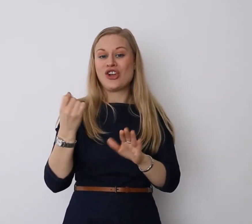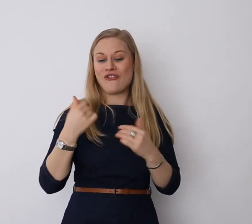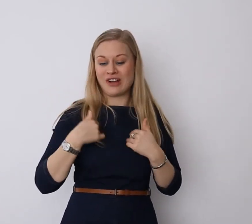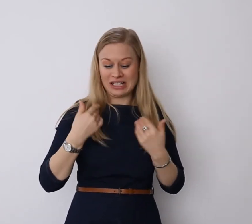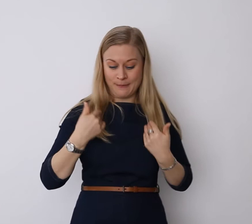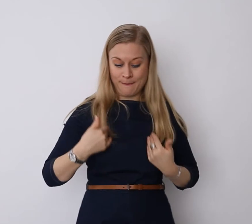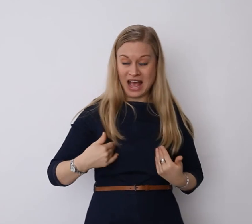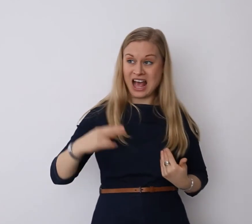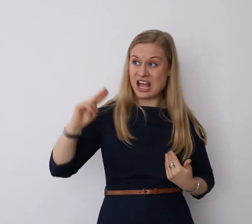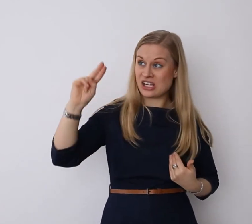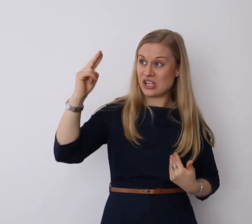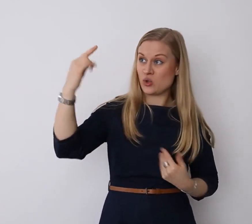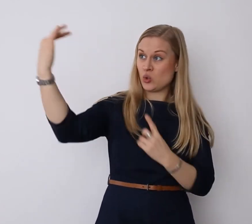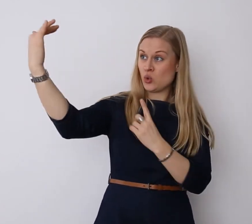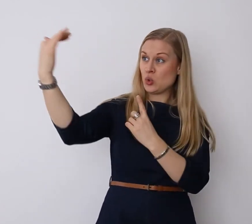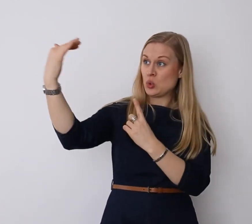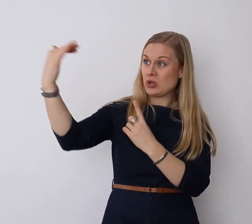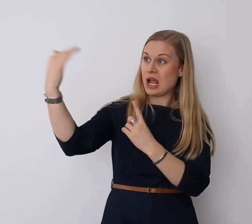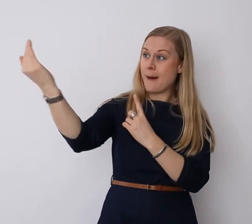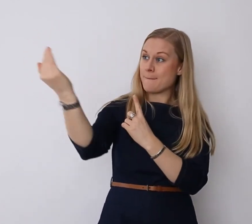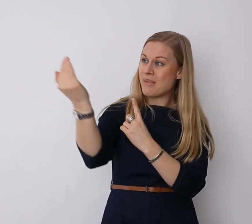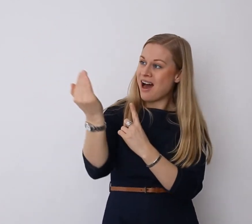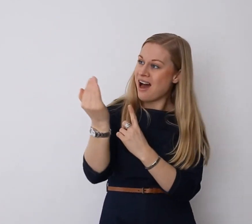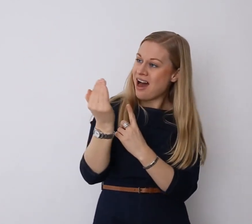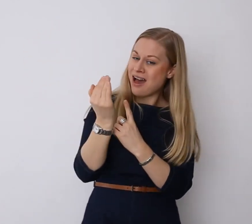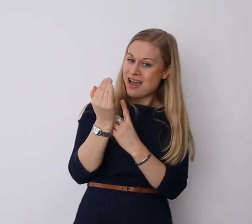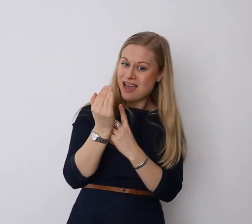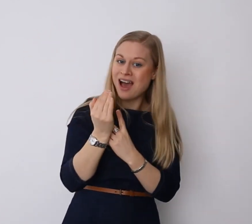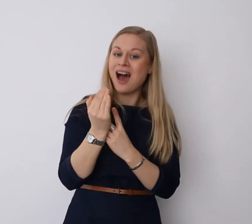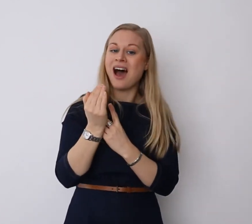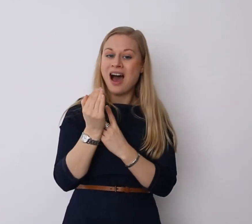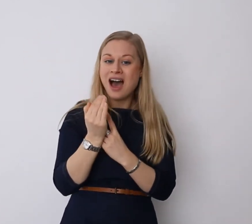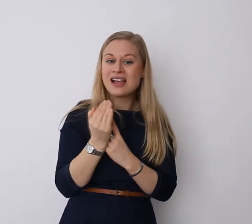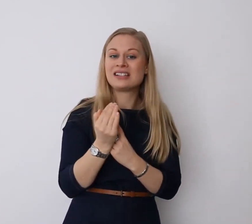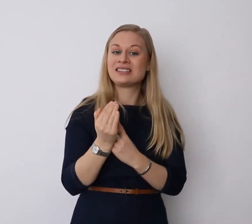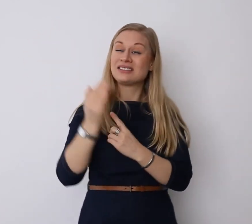want ik ben in uw nabijheid.